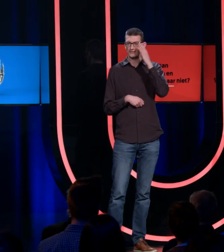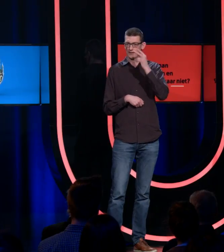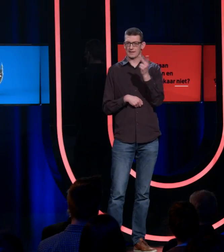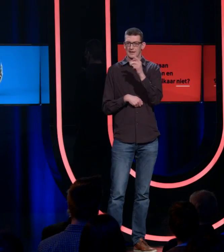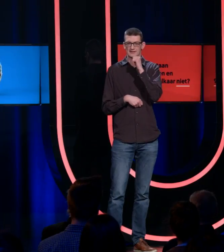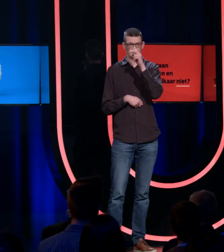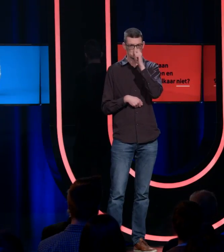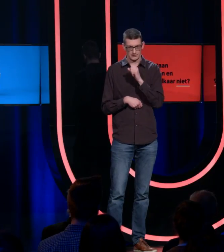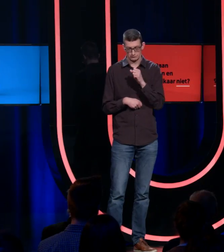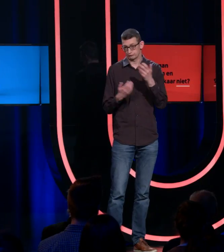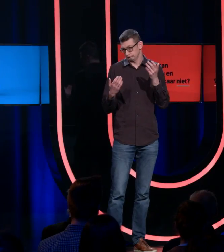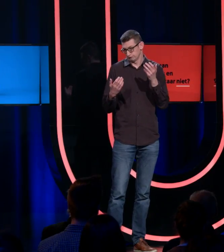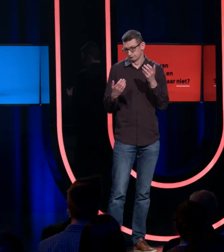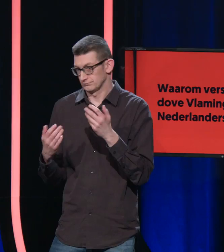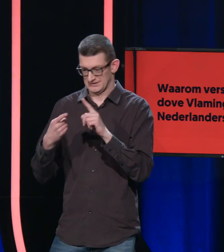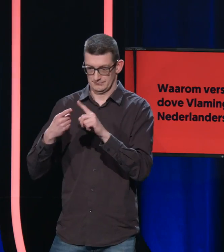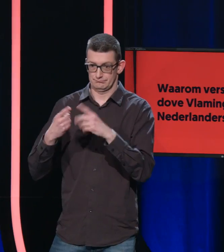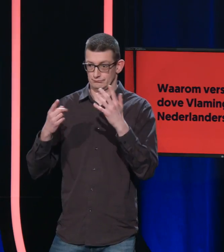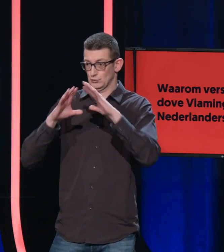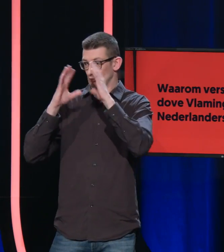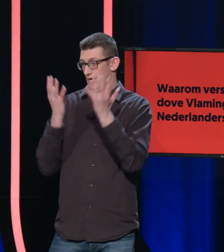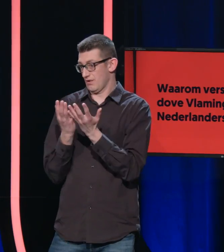elkaar niet begrijpen, is eigenlijk tweedelig.